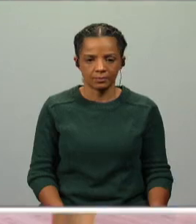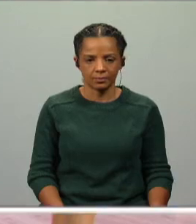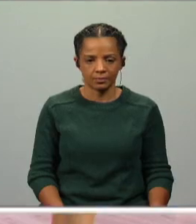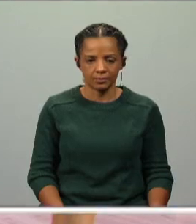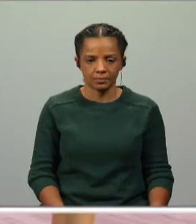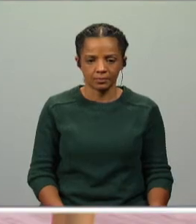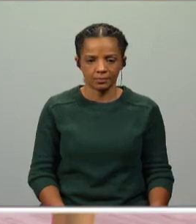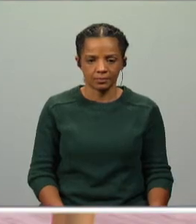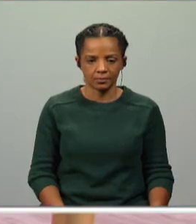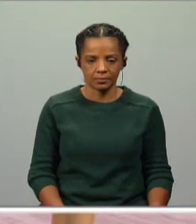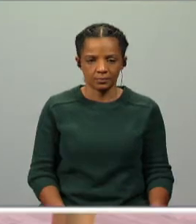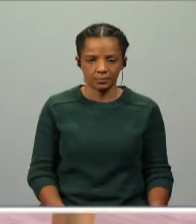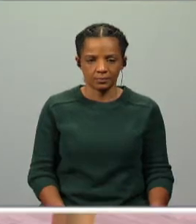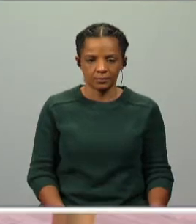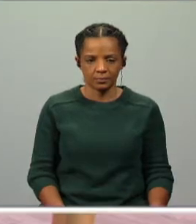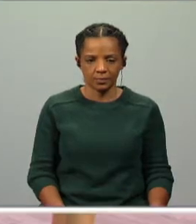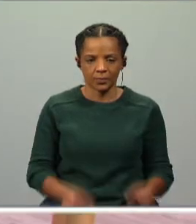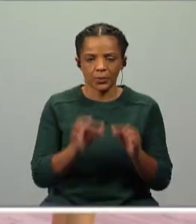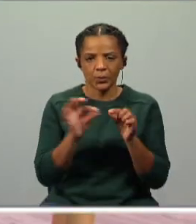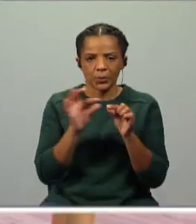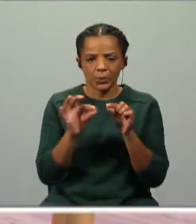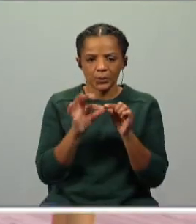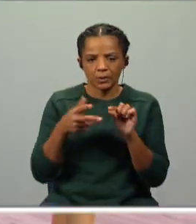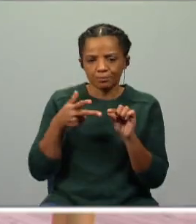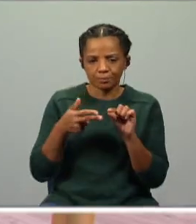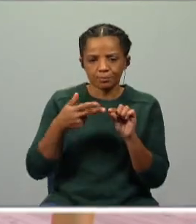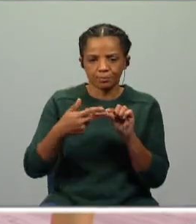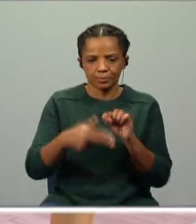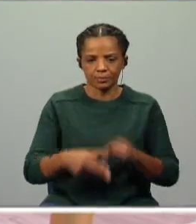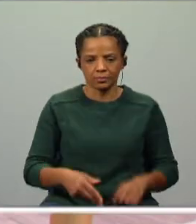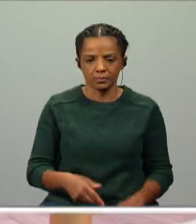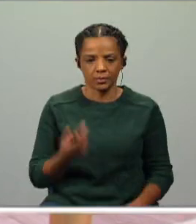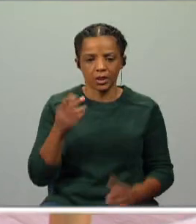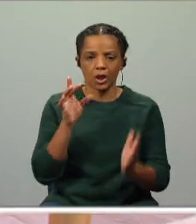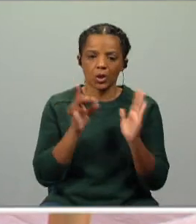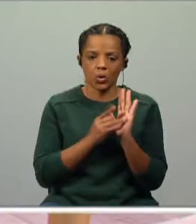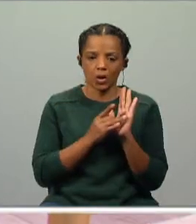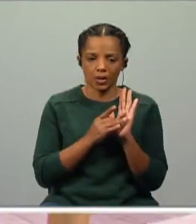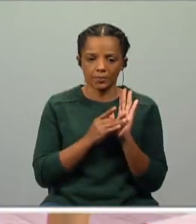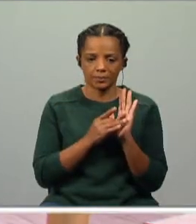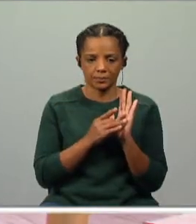e aqui estão umas fitinhas. E onde é que colamos exatamente aqui?